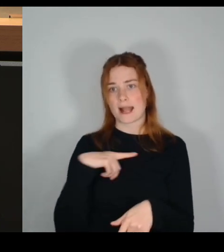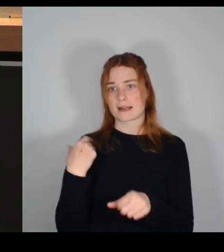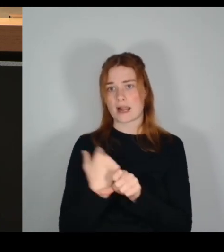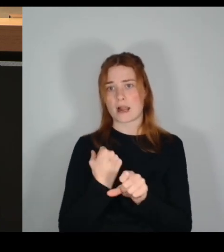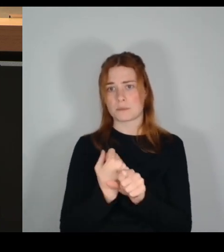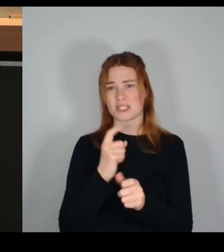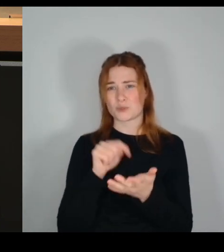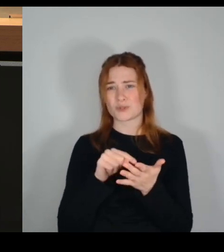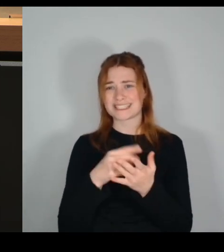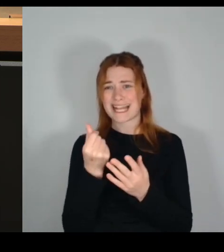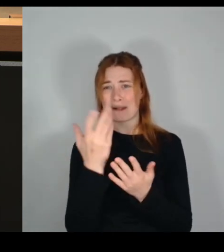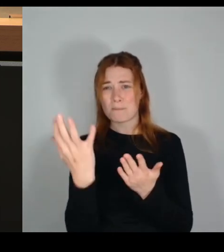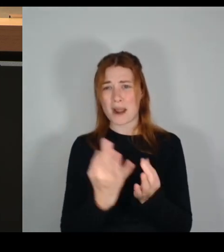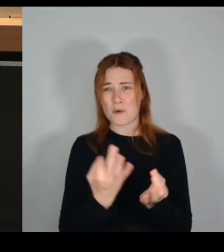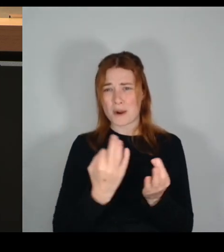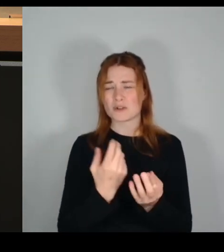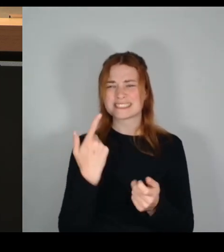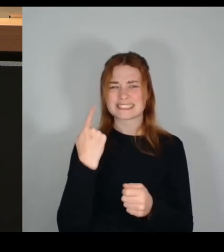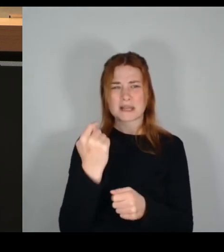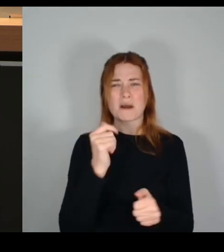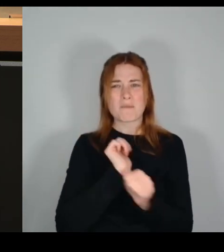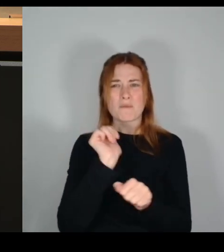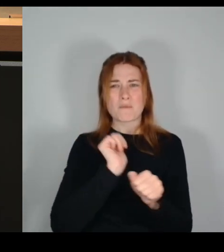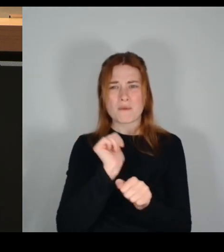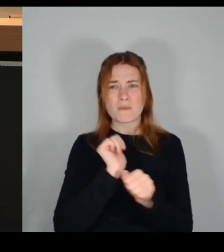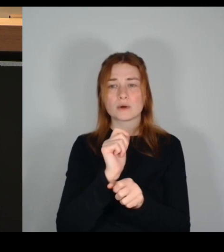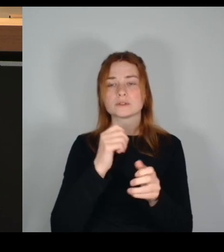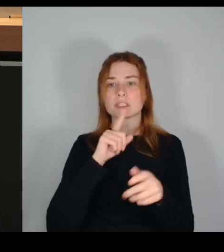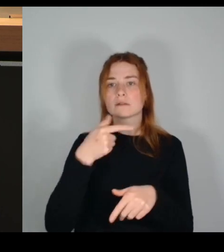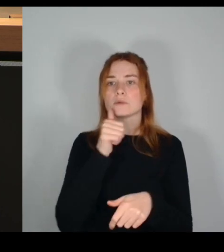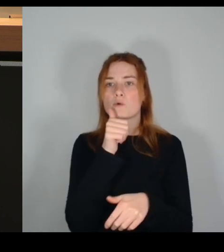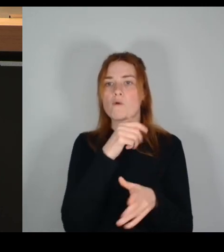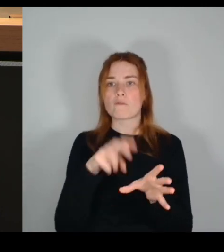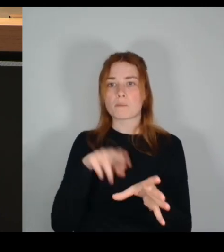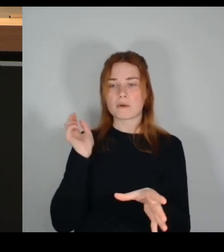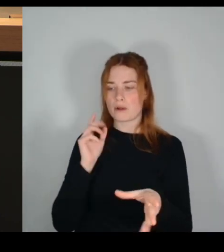ihren Job verlieren und vielleicht noch die Wohnung und dann als Wohnungslose hier in Berlin sind, die